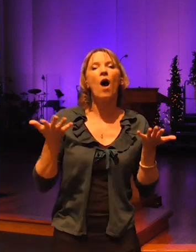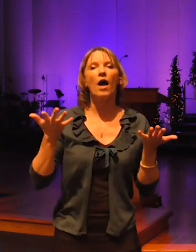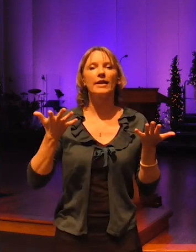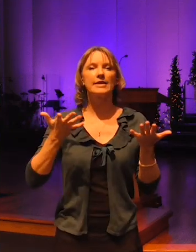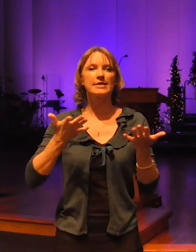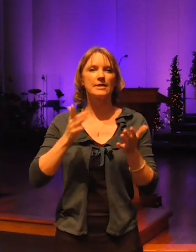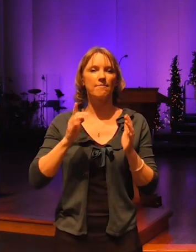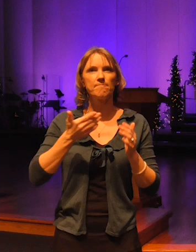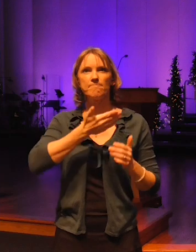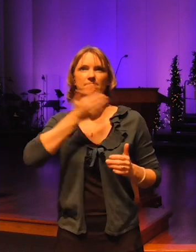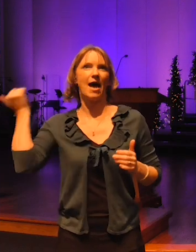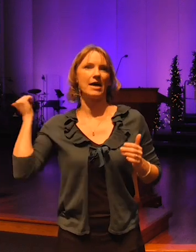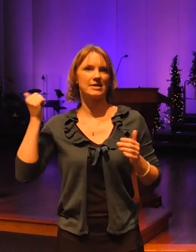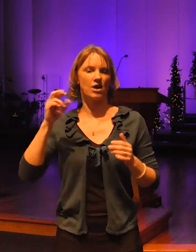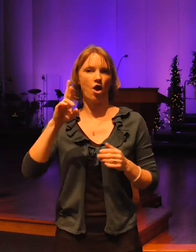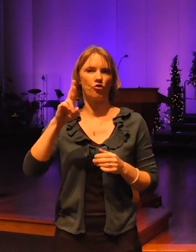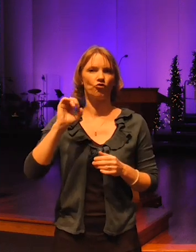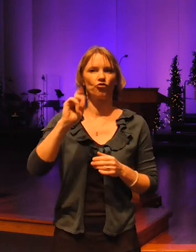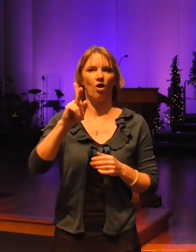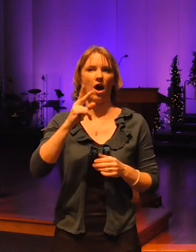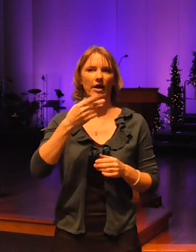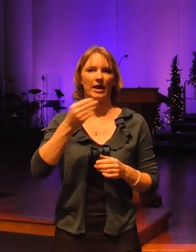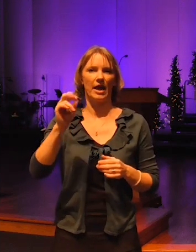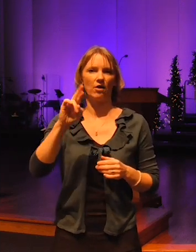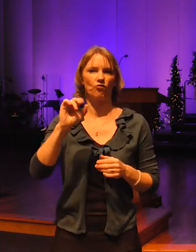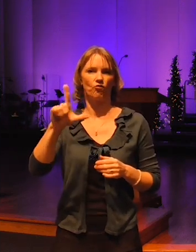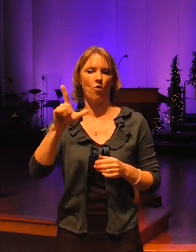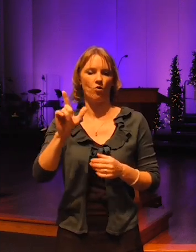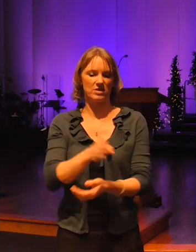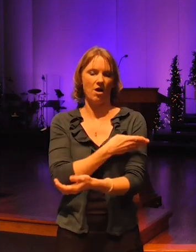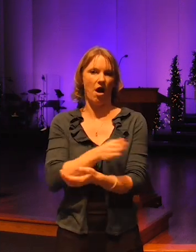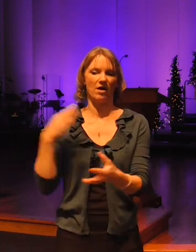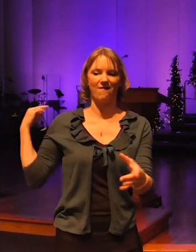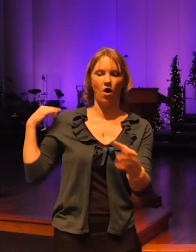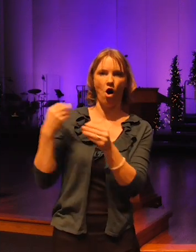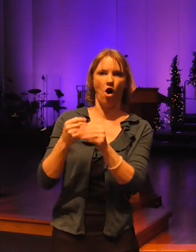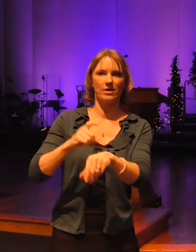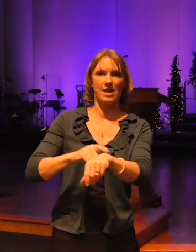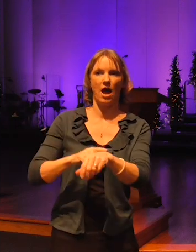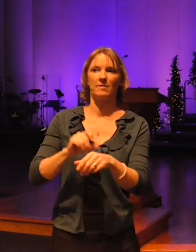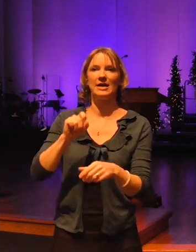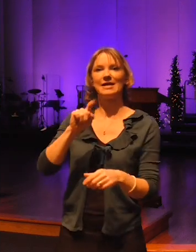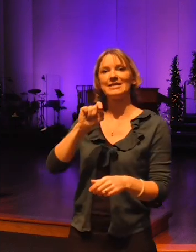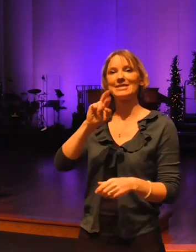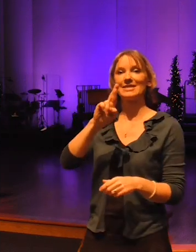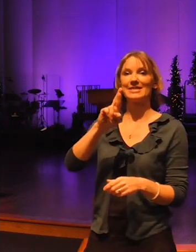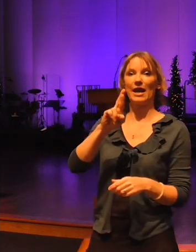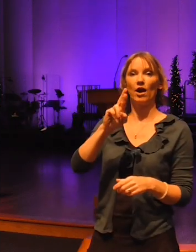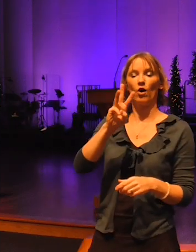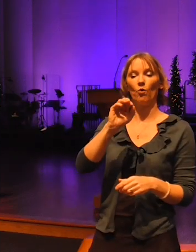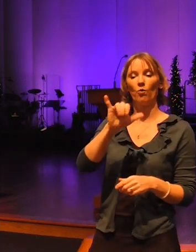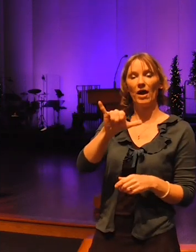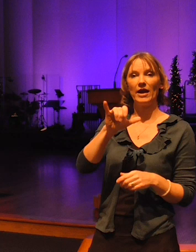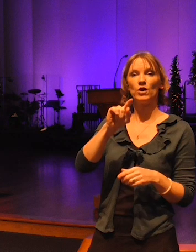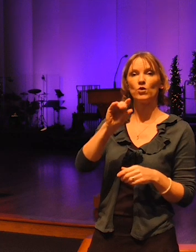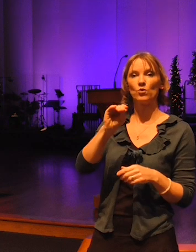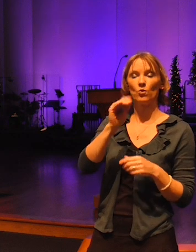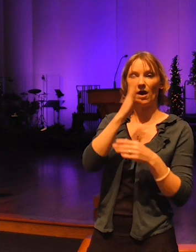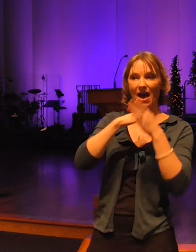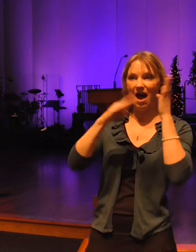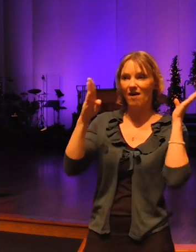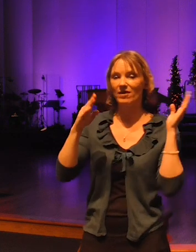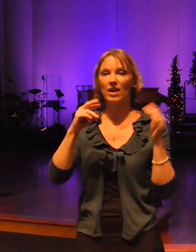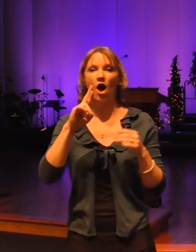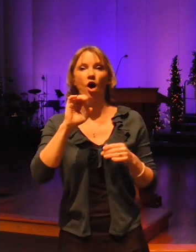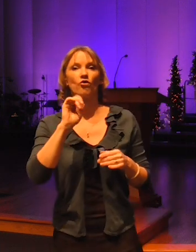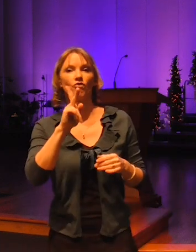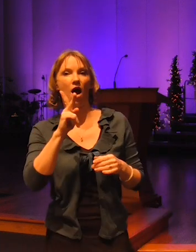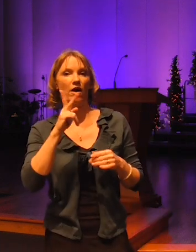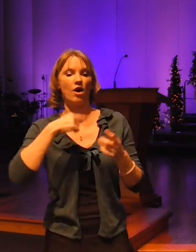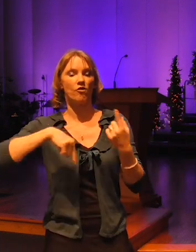de todos los tiempos ? Stairway to Heaven, escuché rock Rock Around The Christmas Tree doc. Dr. Barry,